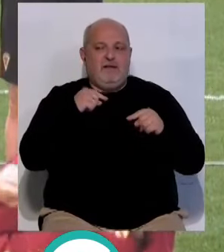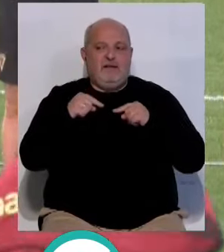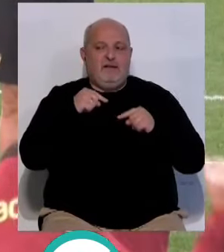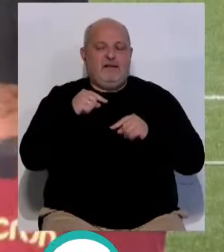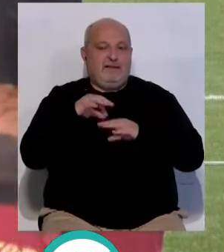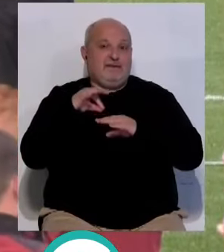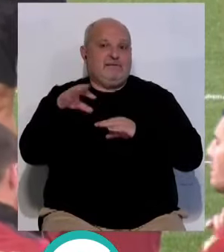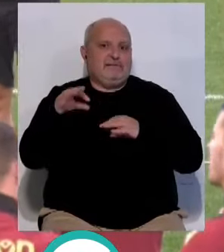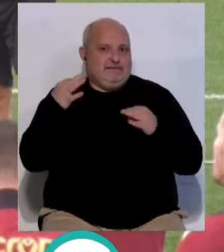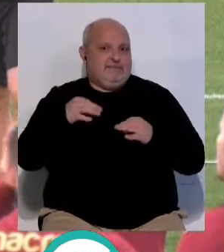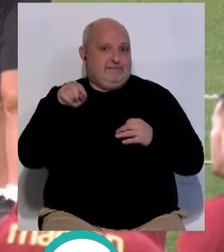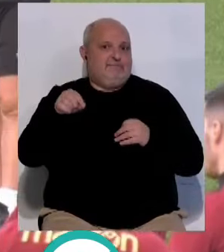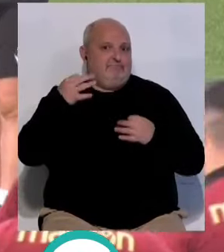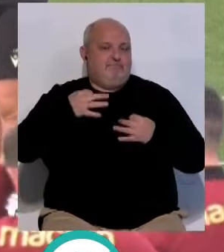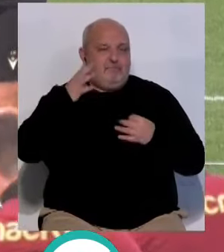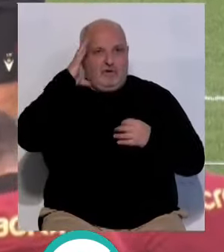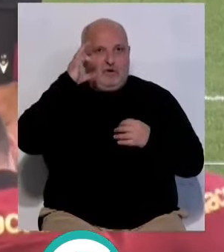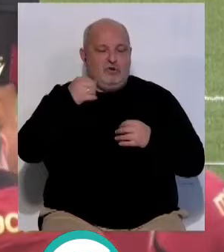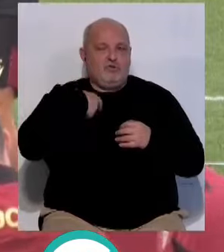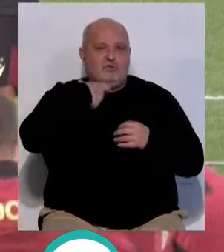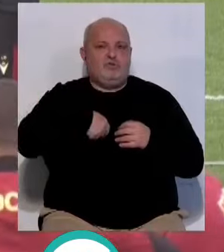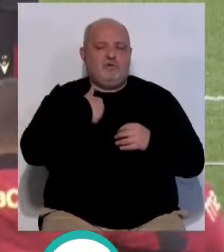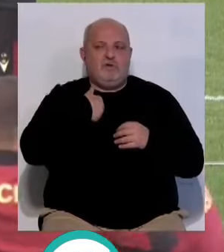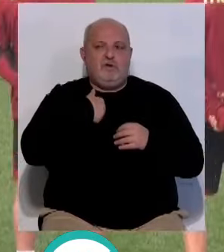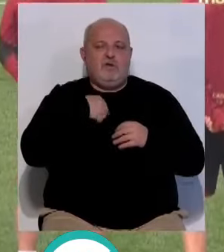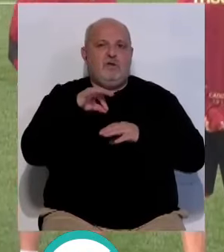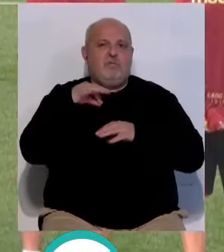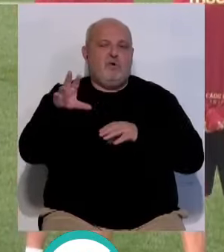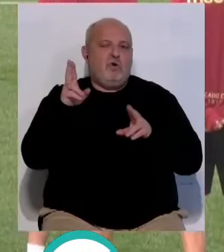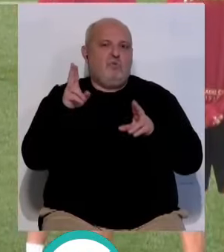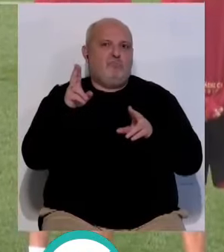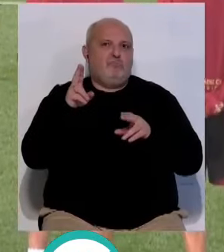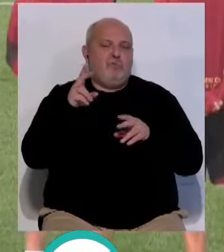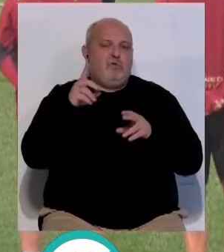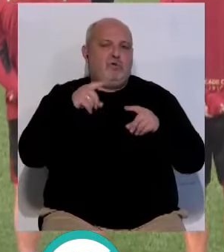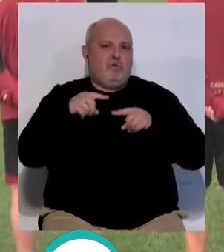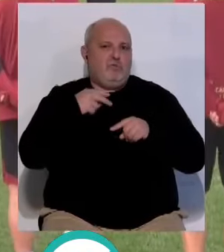la lógica no lo digo yo que yo no soy pro cs de Sergio ni muchísimo menos pero si estoy pensando